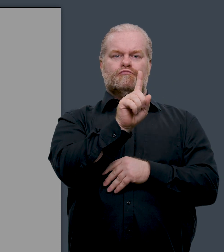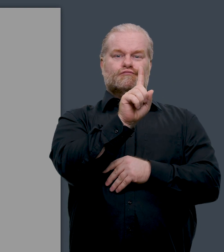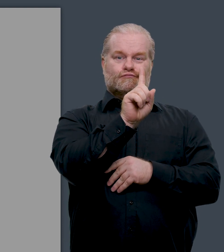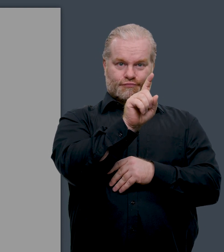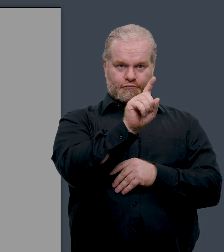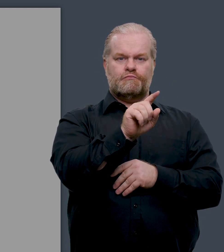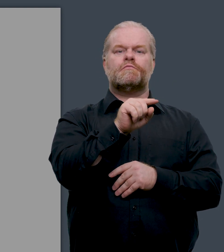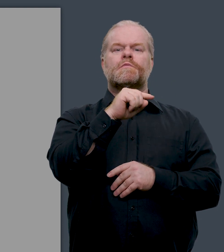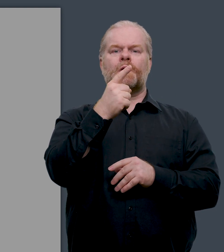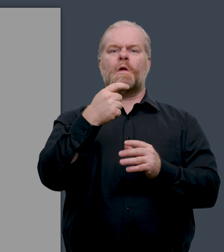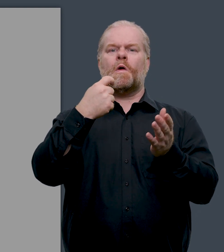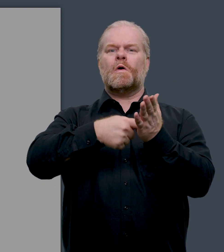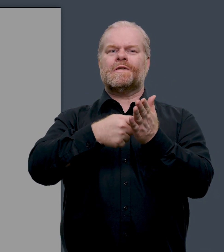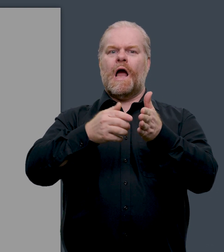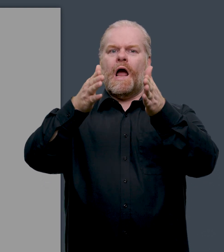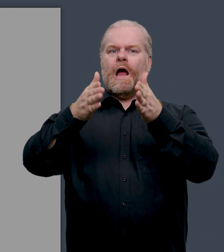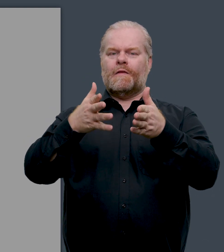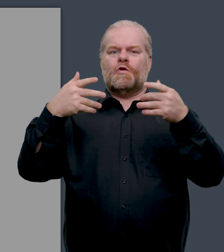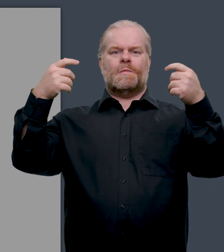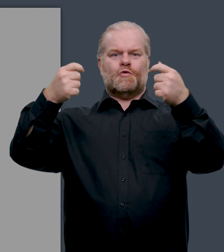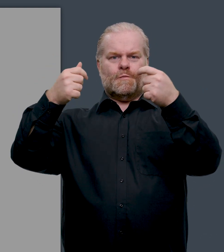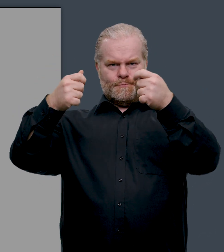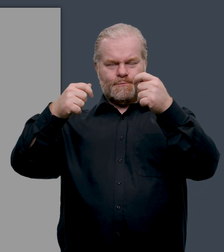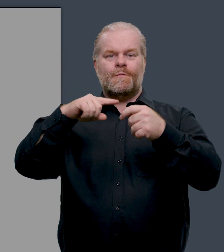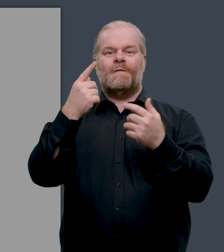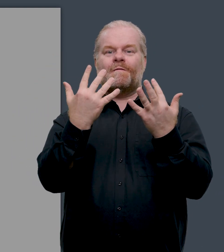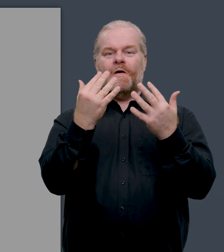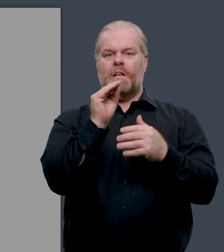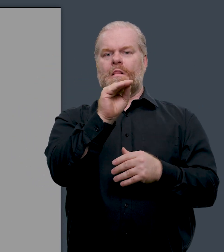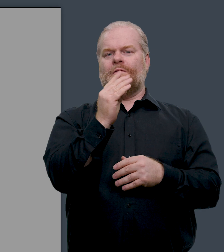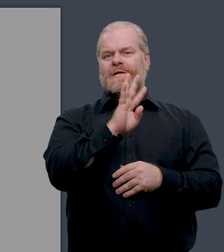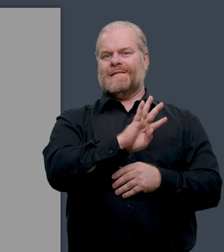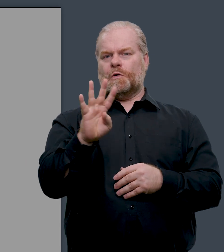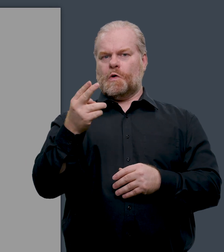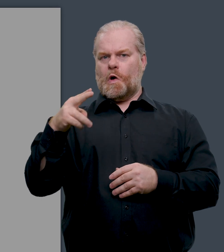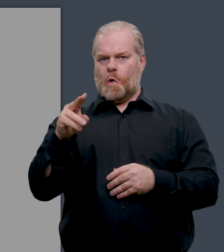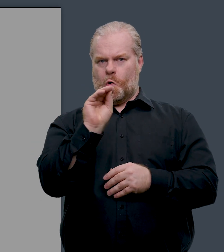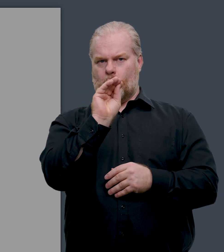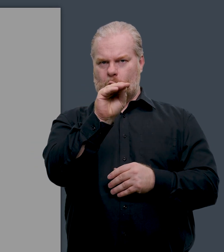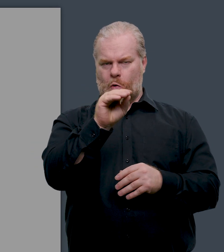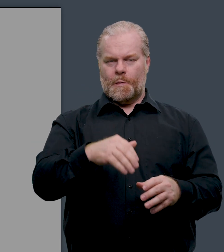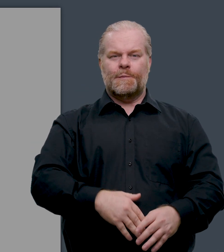tragen Sie als Kostenart „Stipendium“ und als Betrag 4.000 € ein.